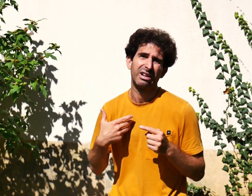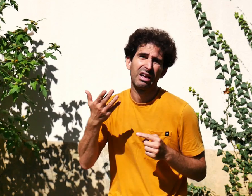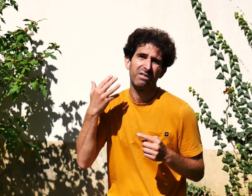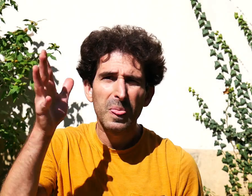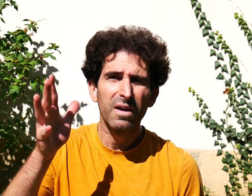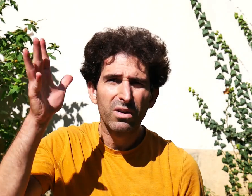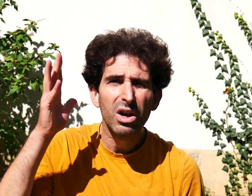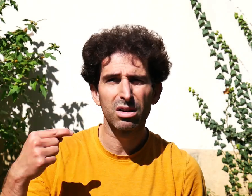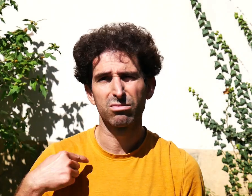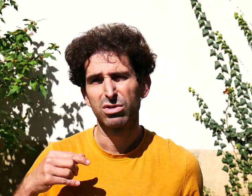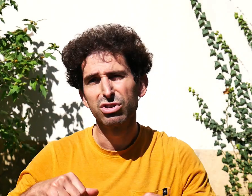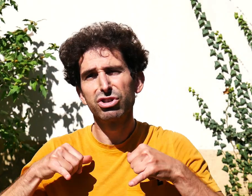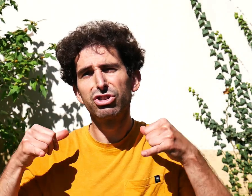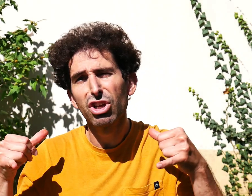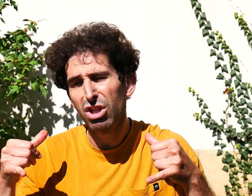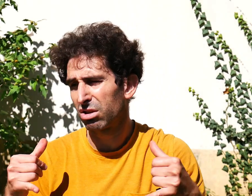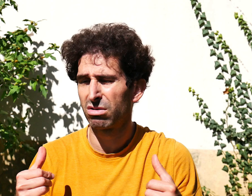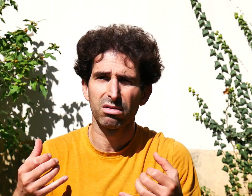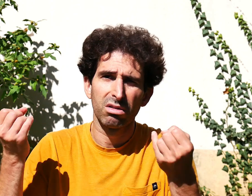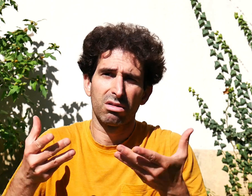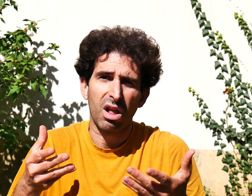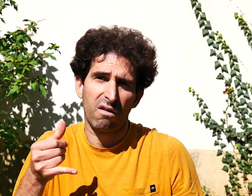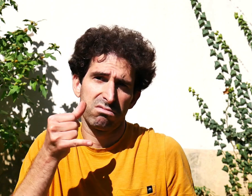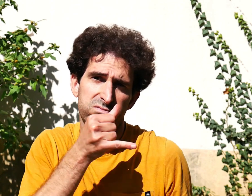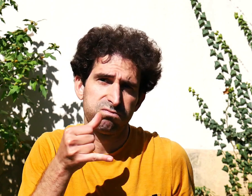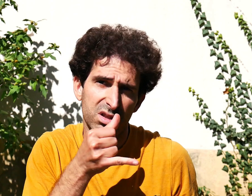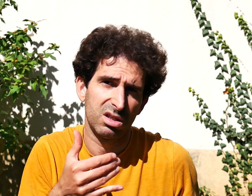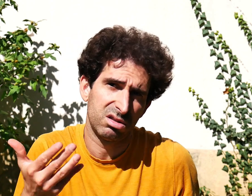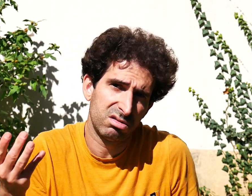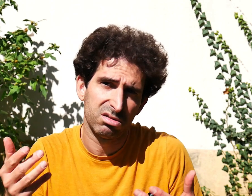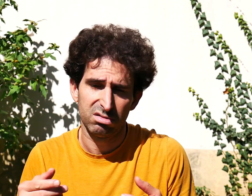Avant, j'étais jeune et je faisais parfois des bêtises...